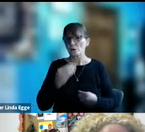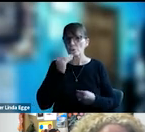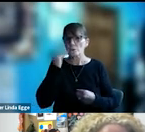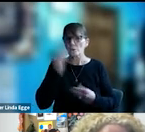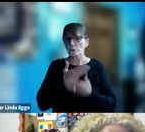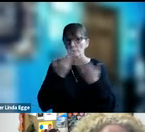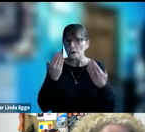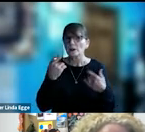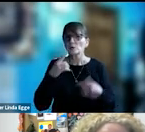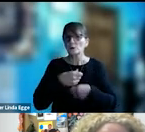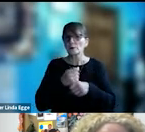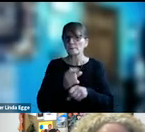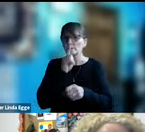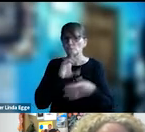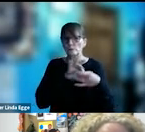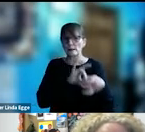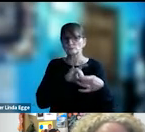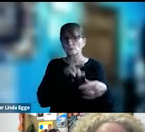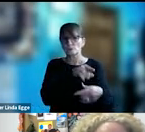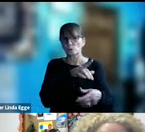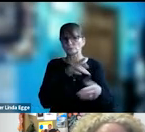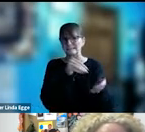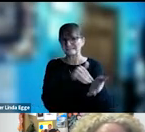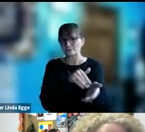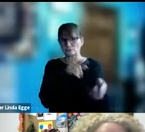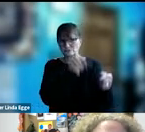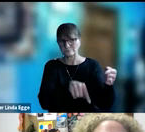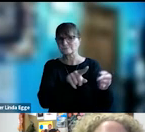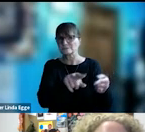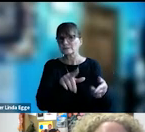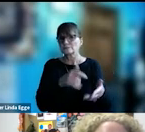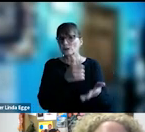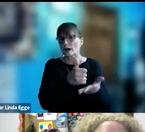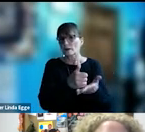Y por eso establecemos relaciones con esos médicos para que firmen nuestros MSR o si no los firman,